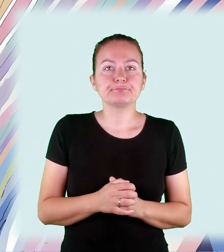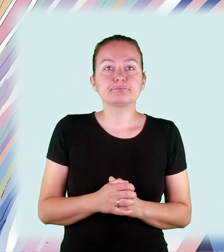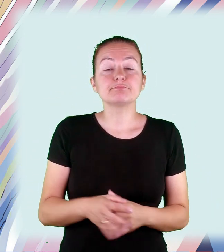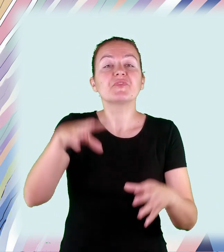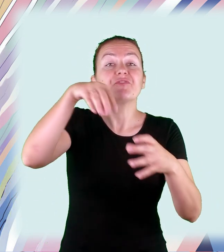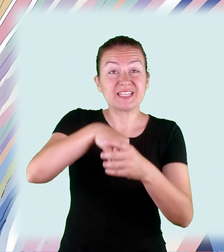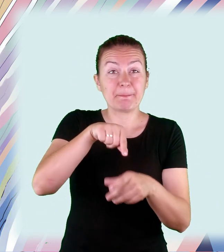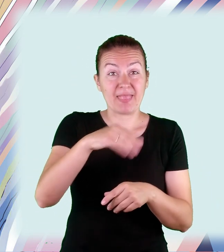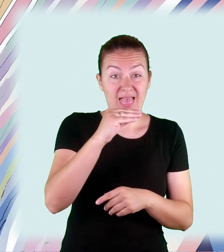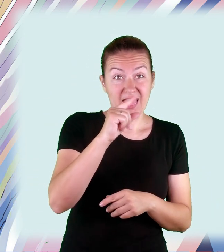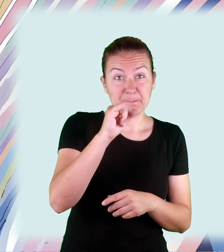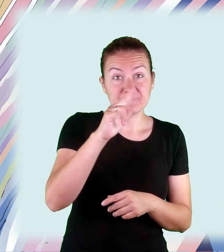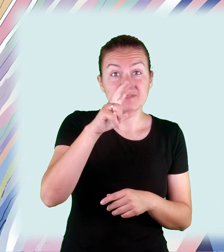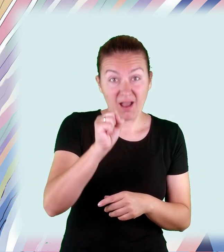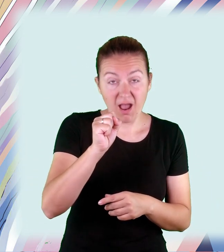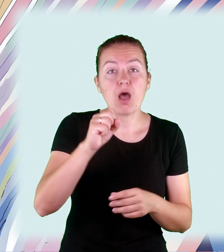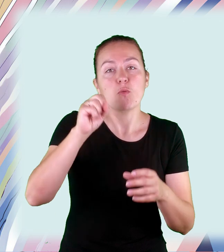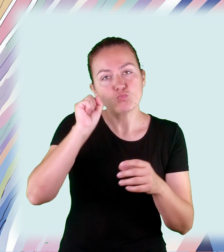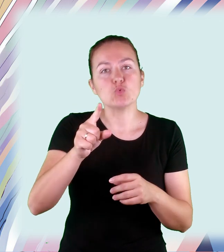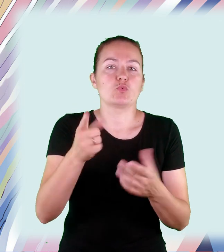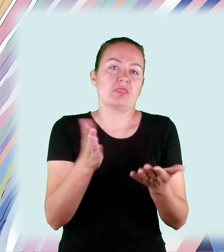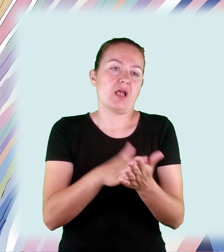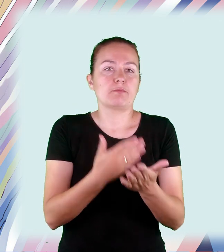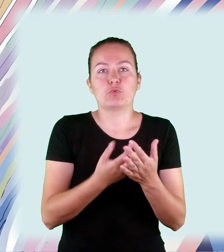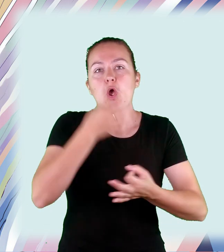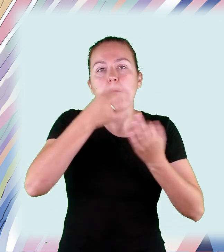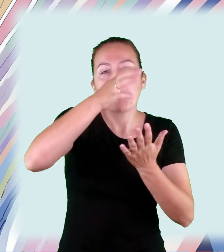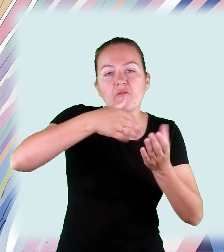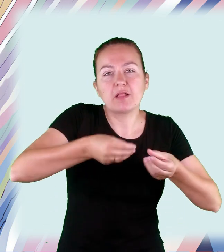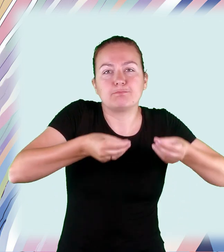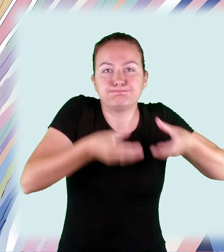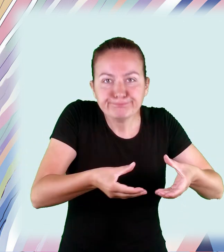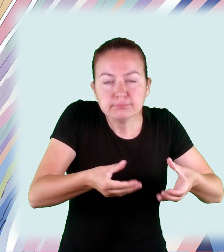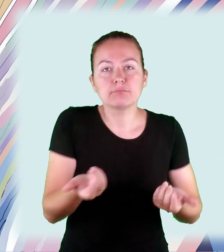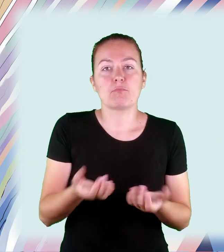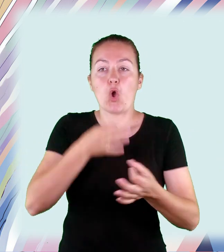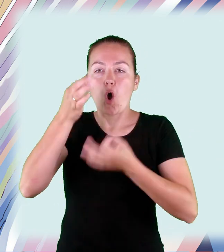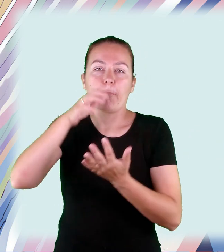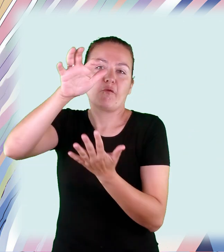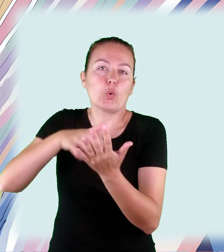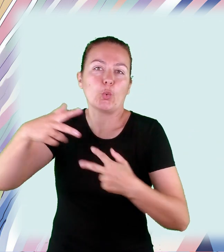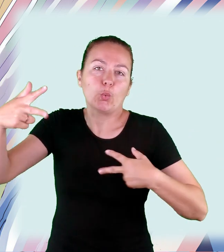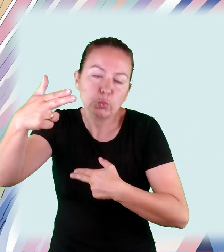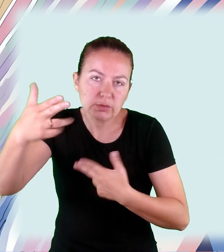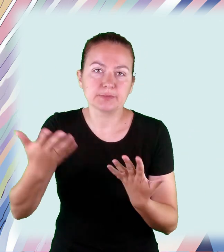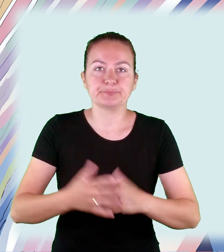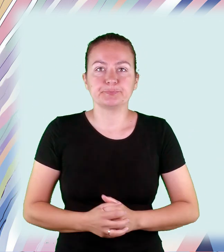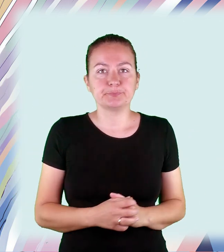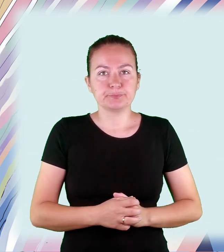Do epiki należą np. powieści i opowiadania.